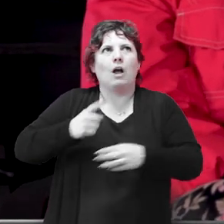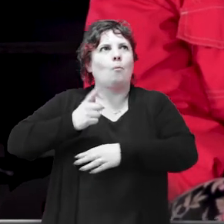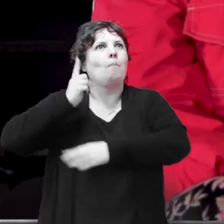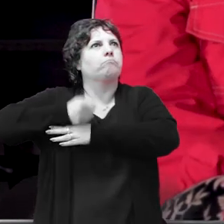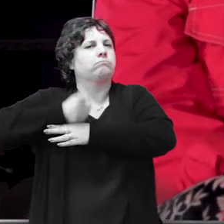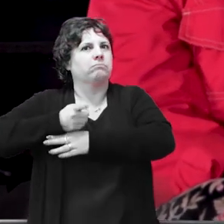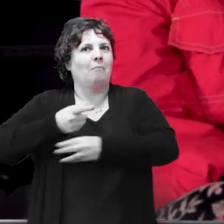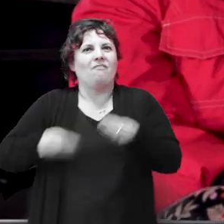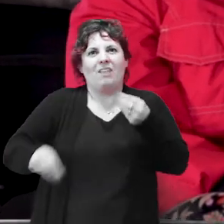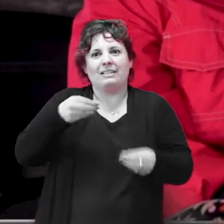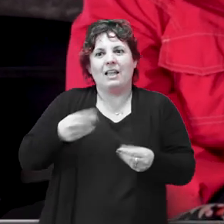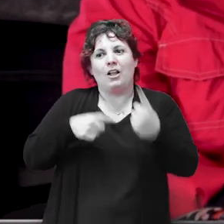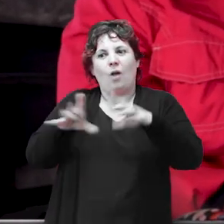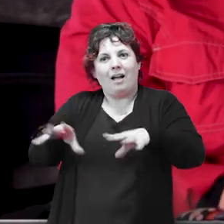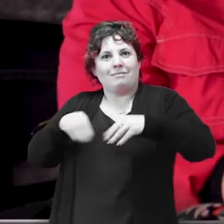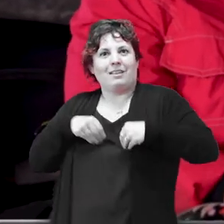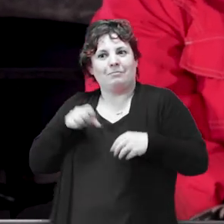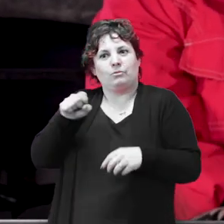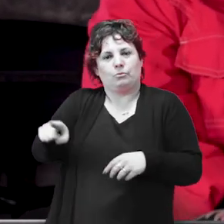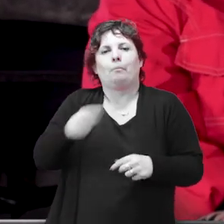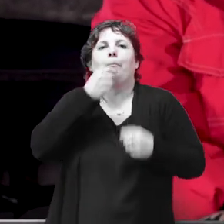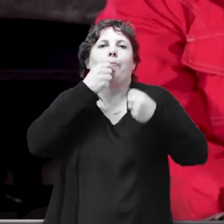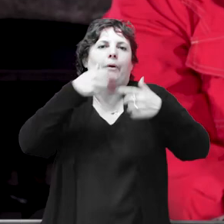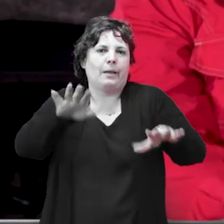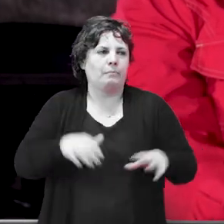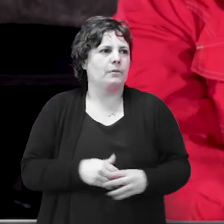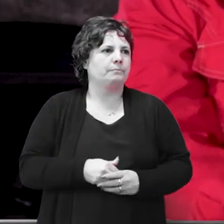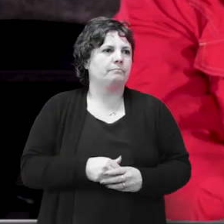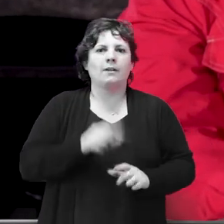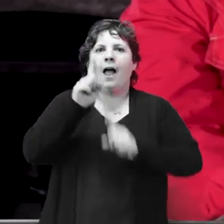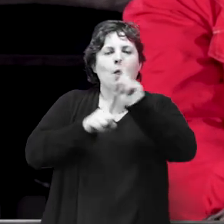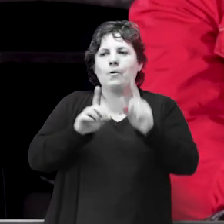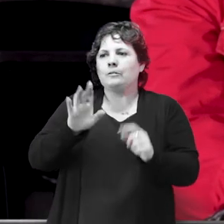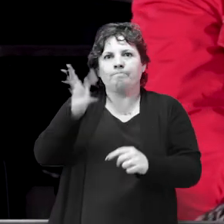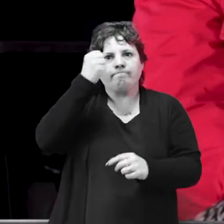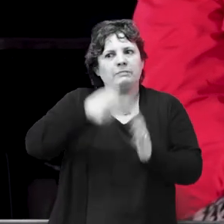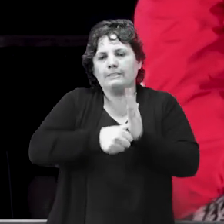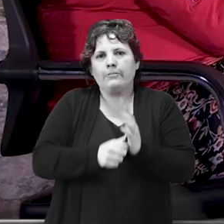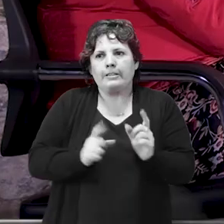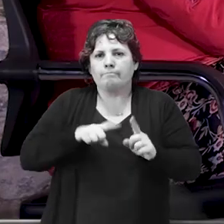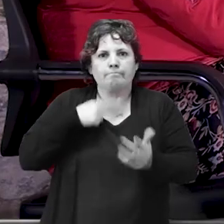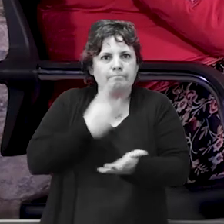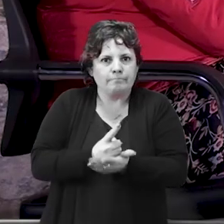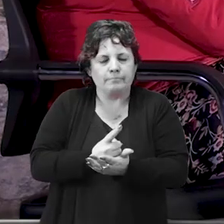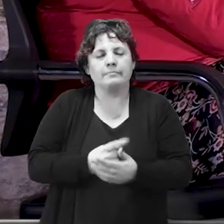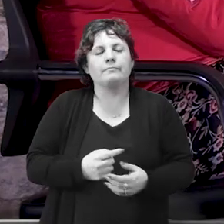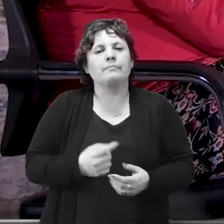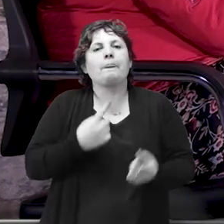para poder admitir a los migrantes, por ejemplo los que aún no han logrado la documentación